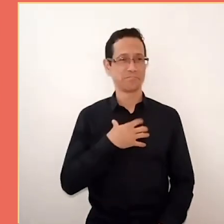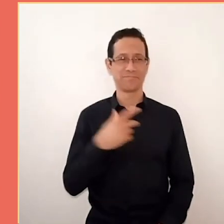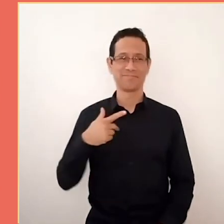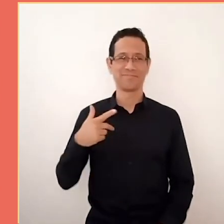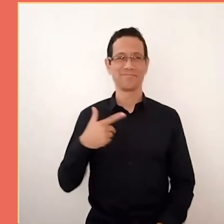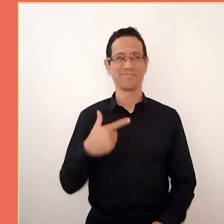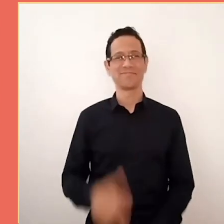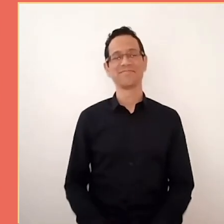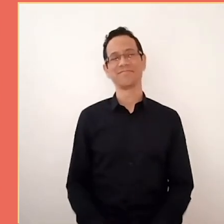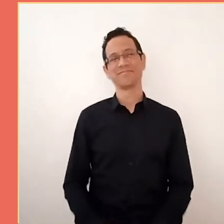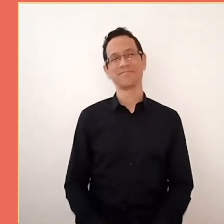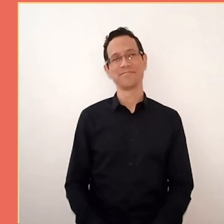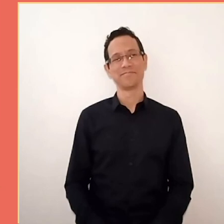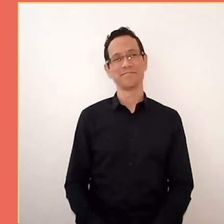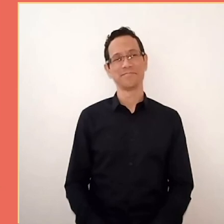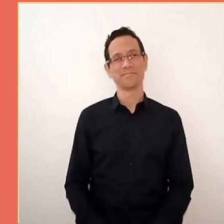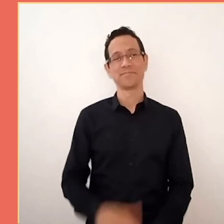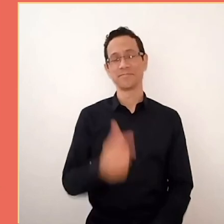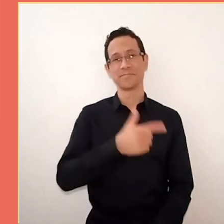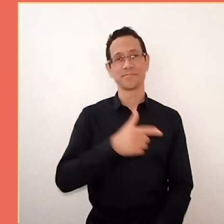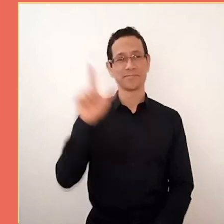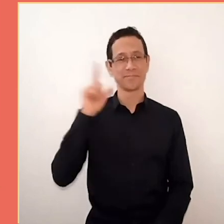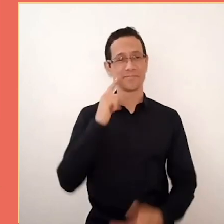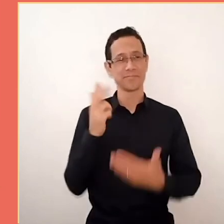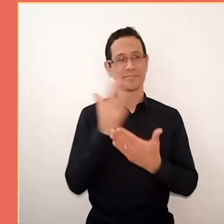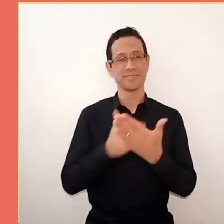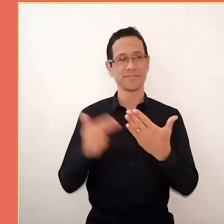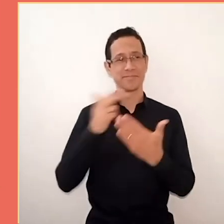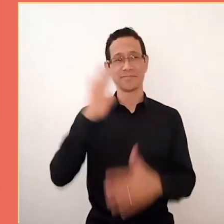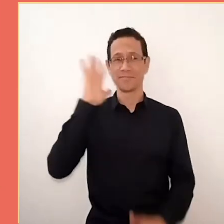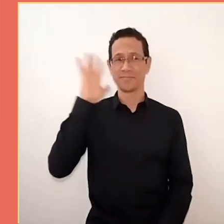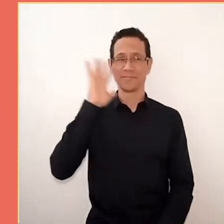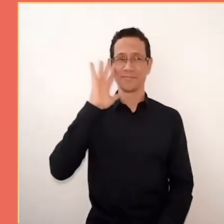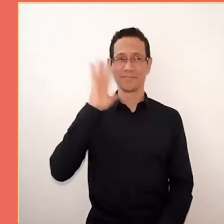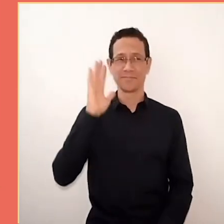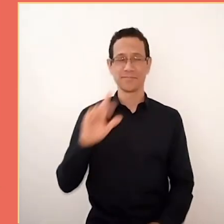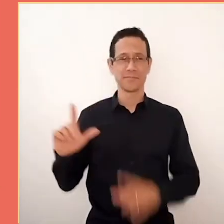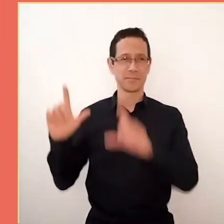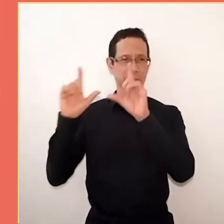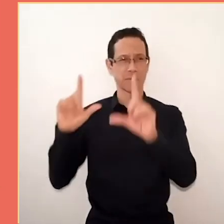E esse desenho eu fiz pensando nas 3 mesas, então, o desenho ele tem, na parte de cima